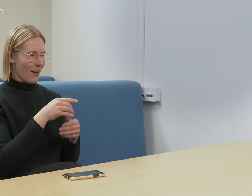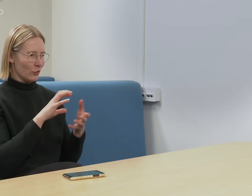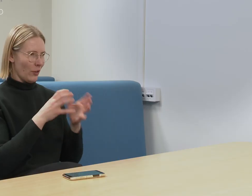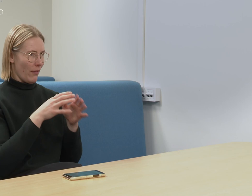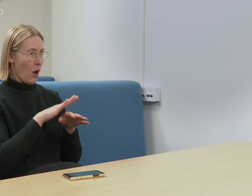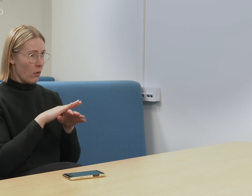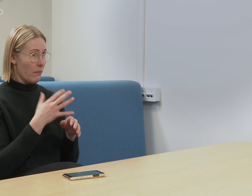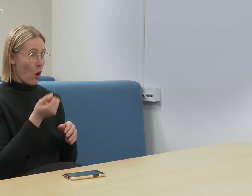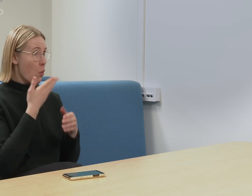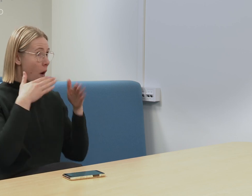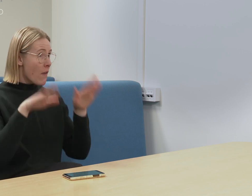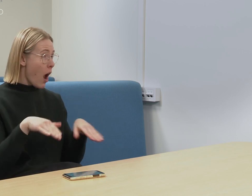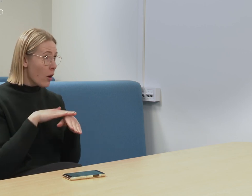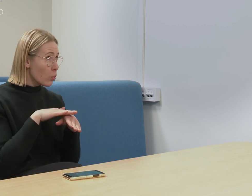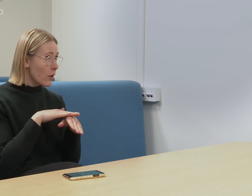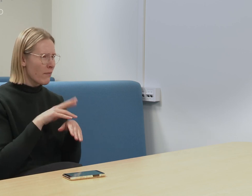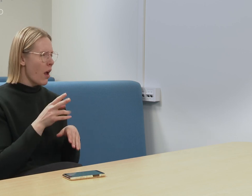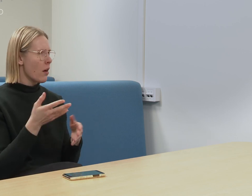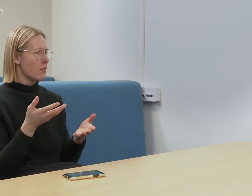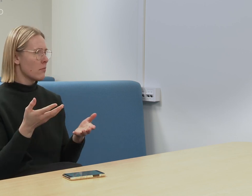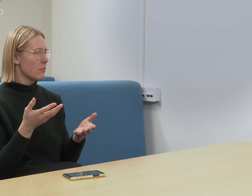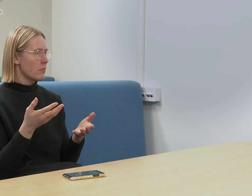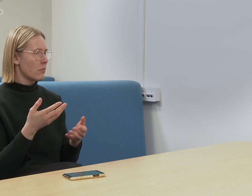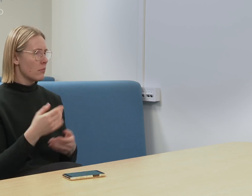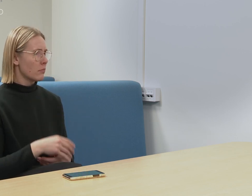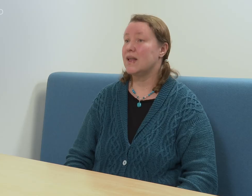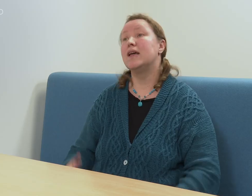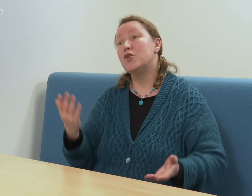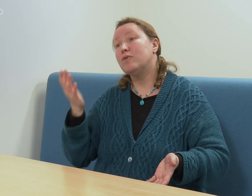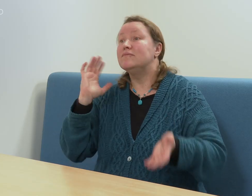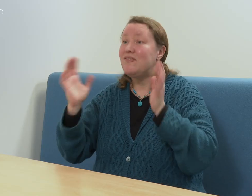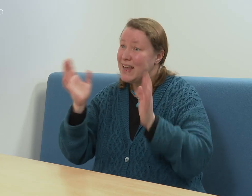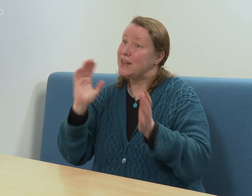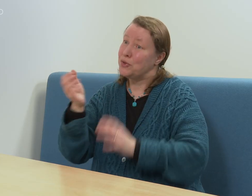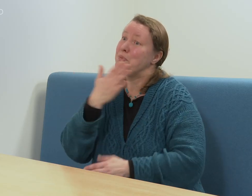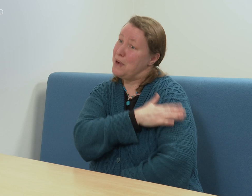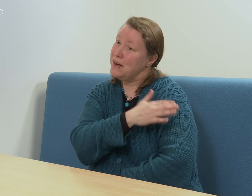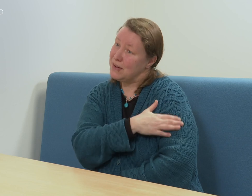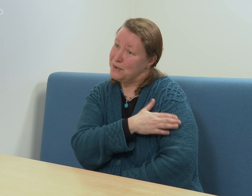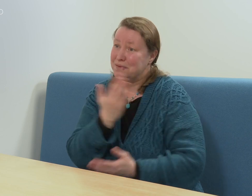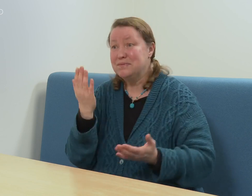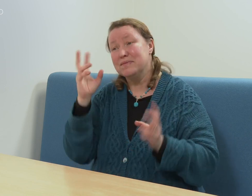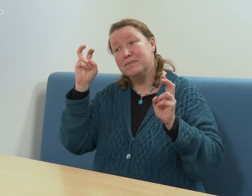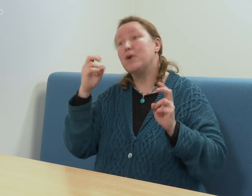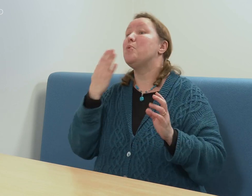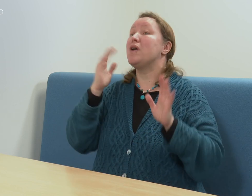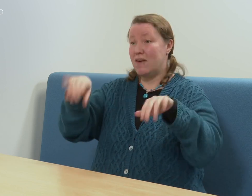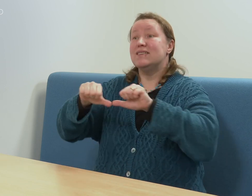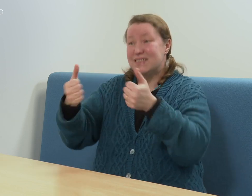Voiko sovellusta käyttää siis kuka tahansa? Koska kyseessä on viittomakielisten palvelu, -